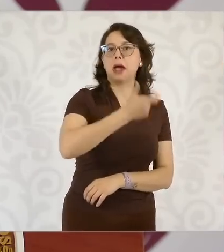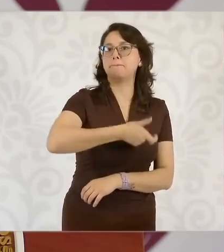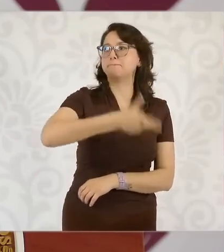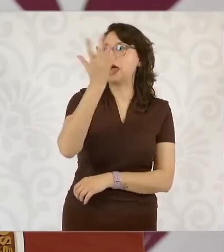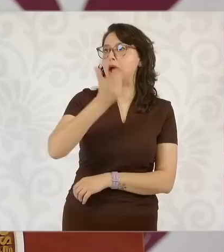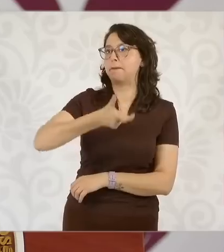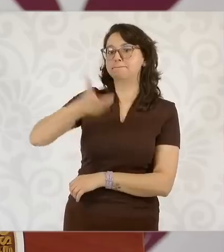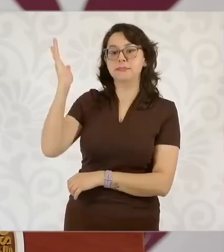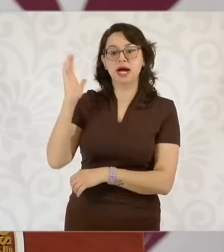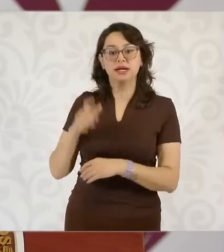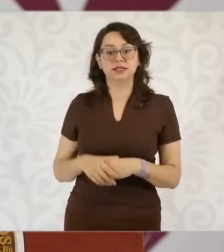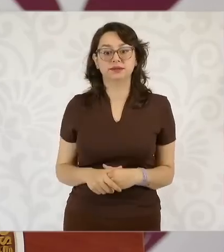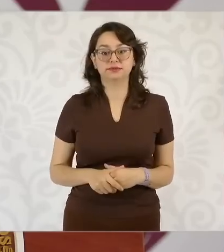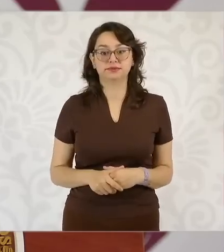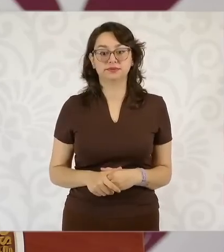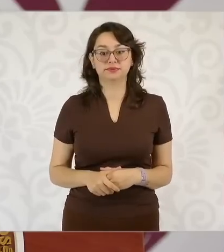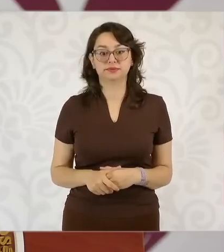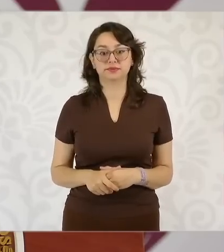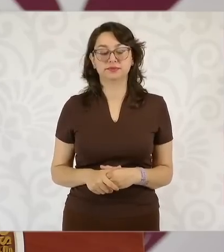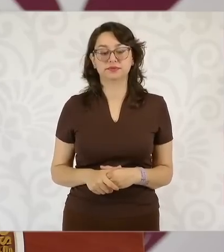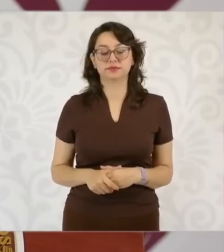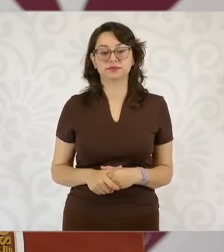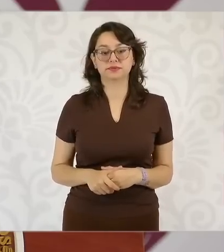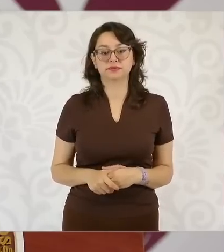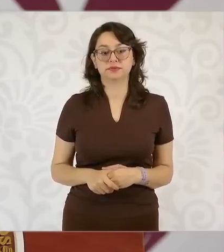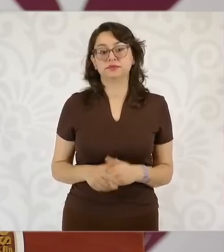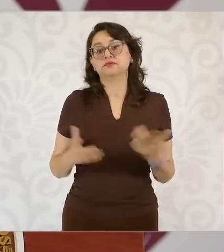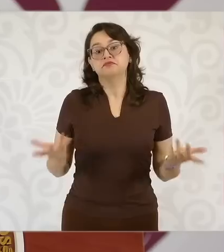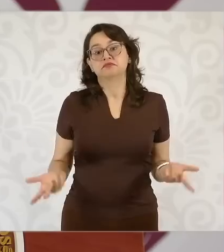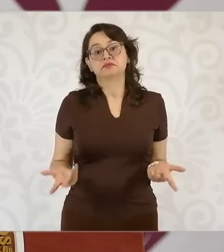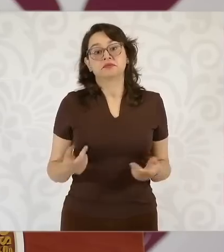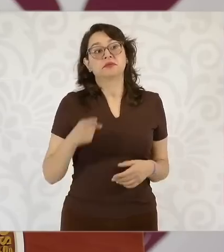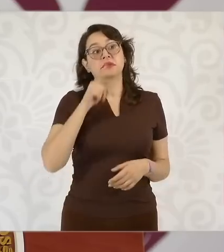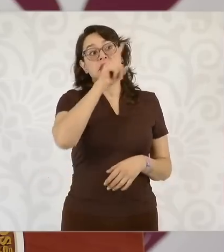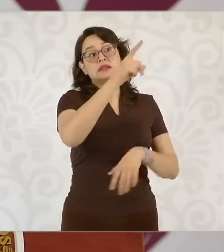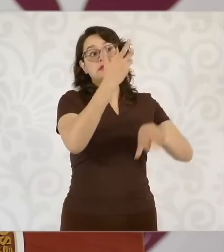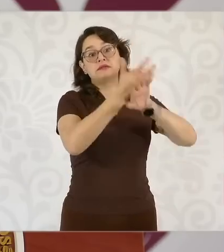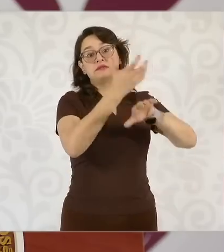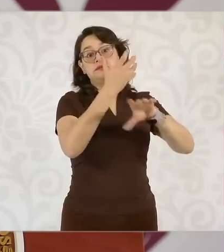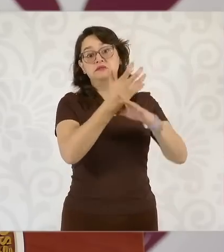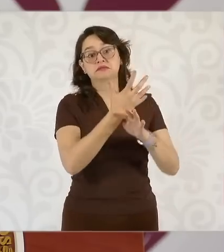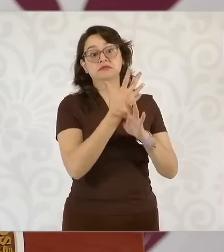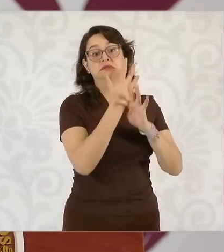presidente de los Estados Unidos que esto va a permitir que todas las fábricas de autotransporte